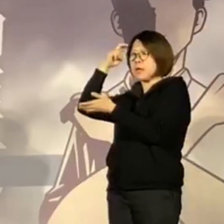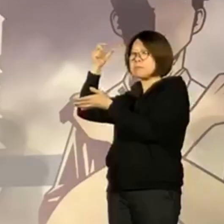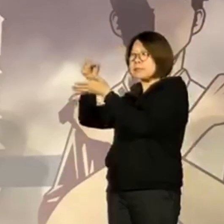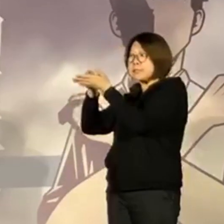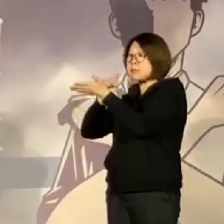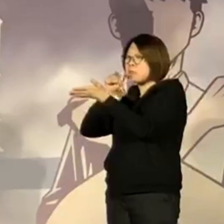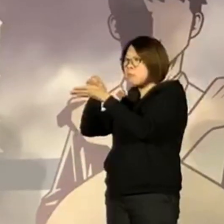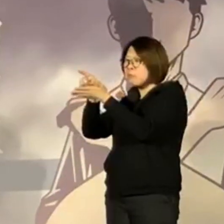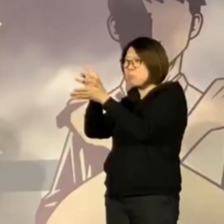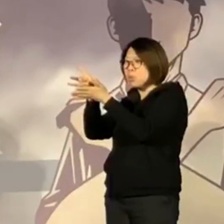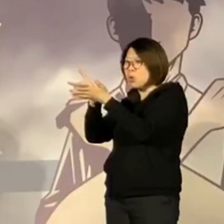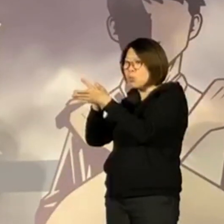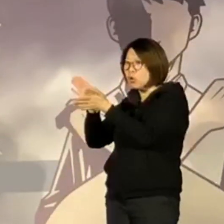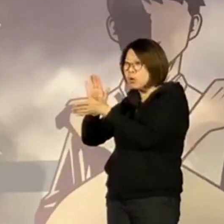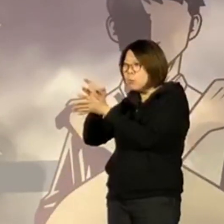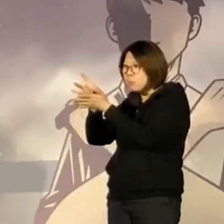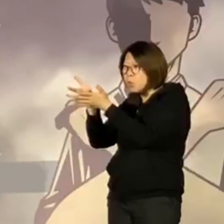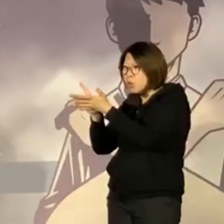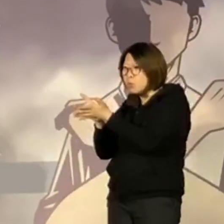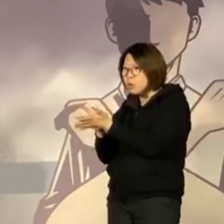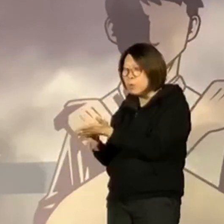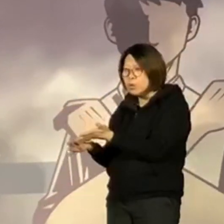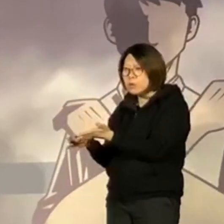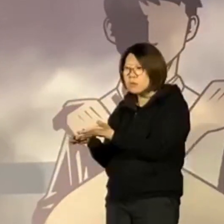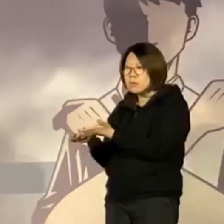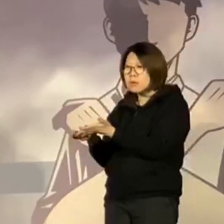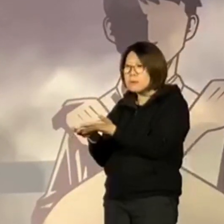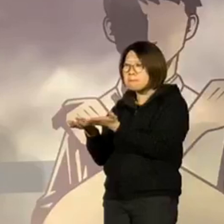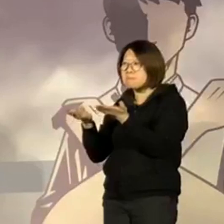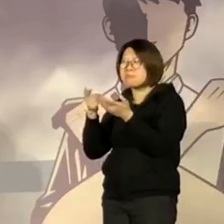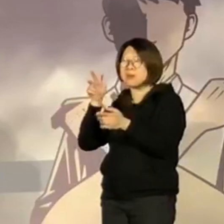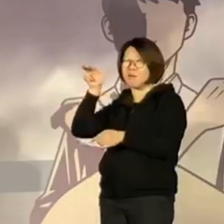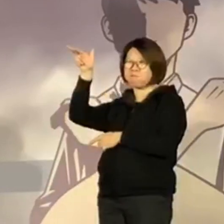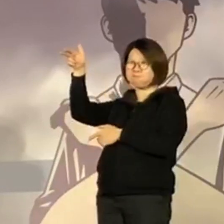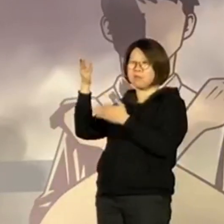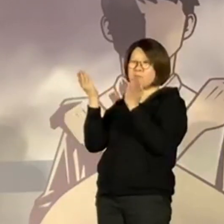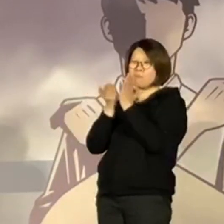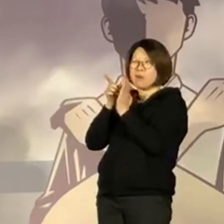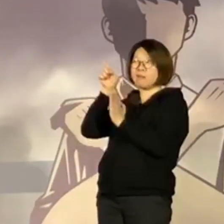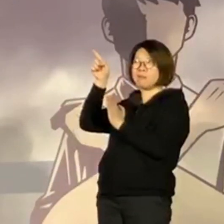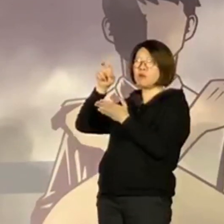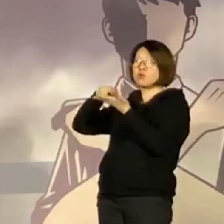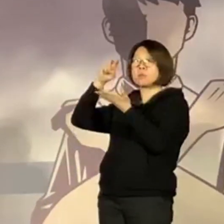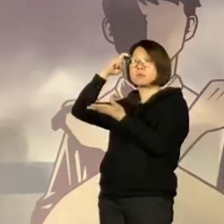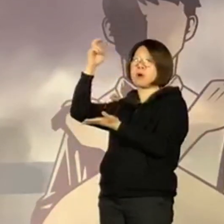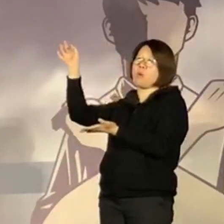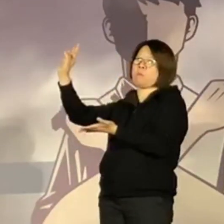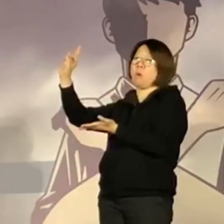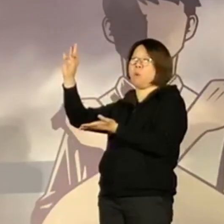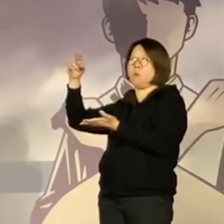於是 通識科的課本 課程 不需要交給政府去審查